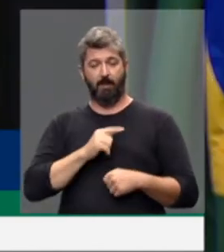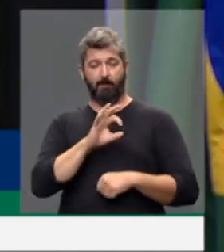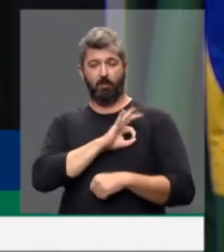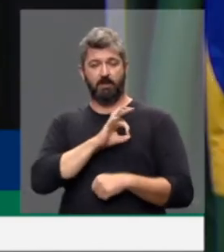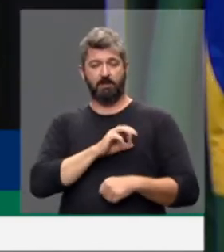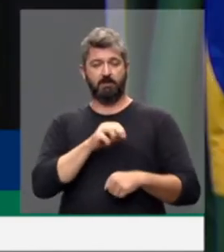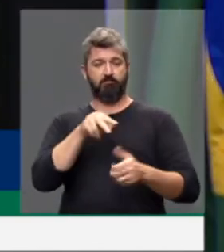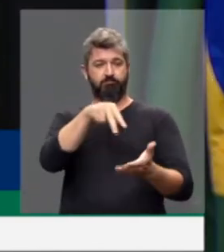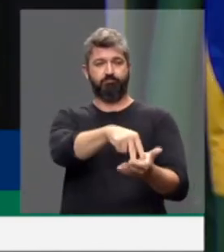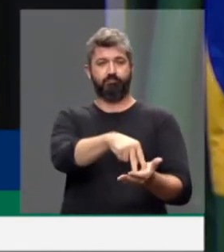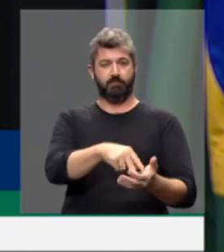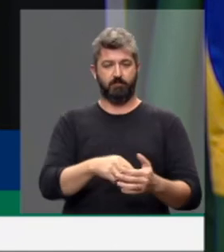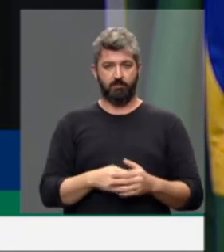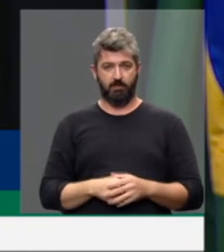PRESENTE NOS MAIS DE 5 MIL